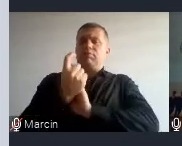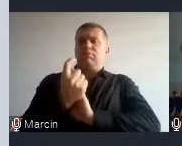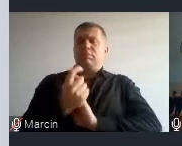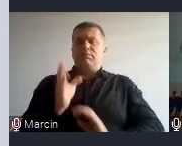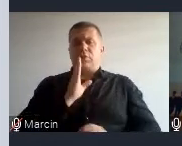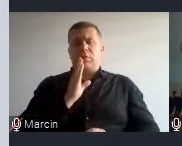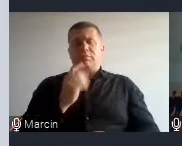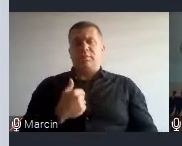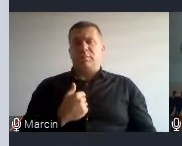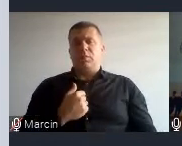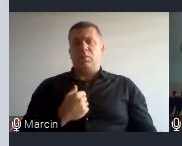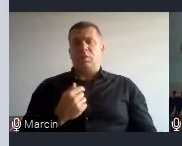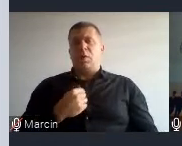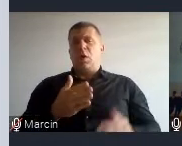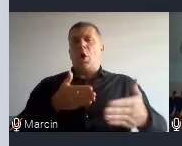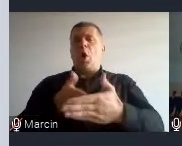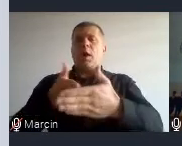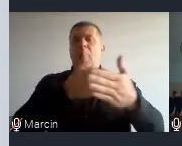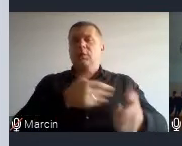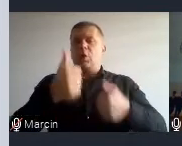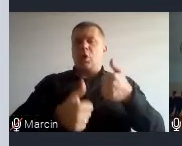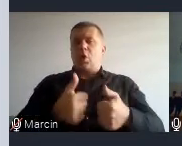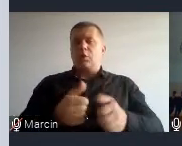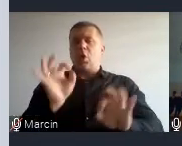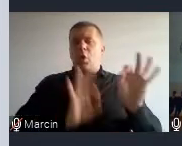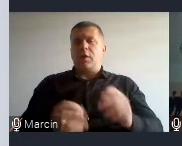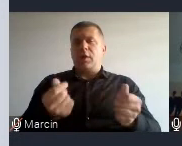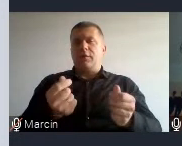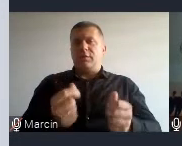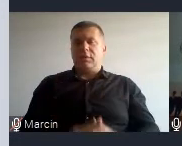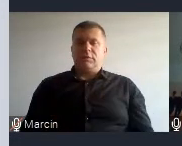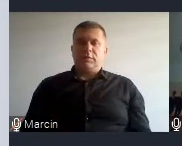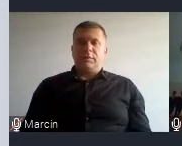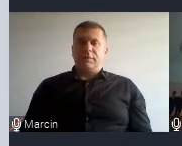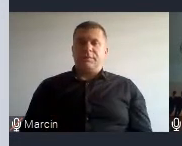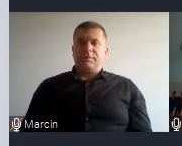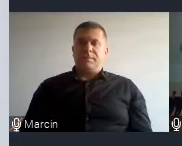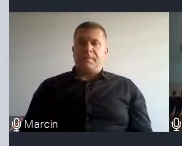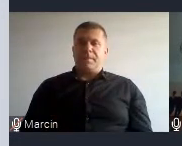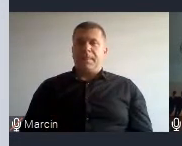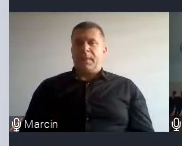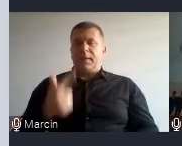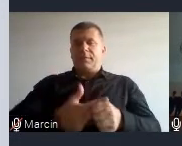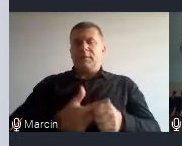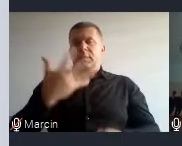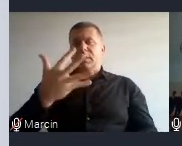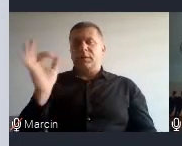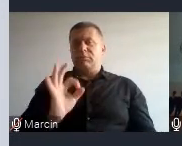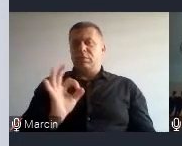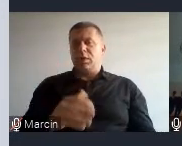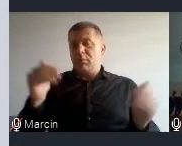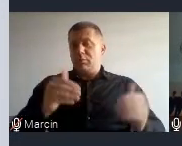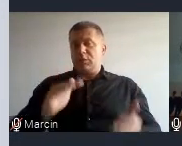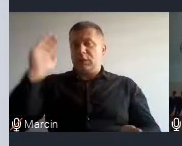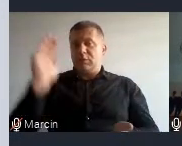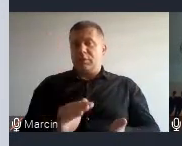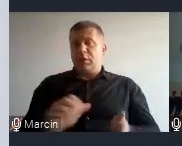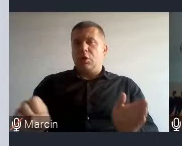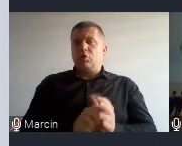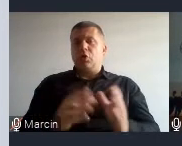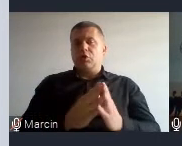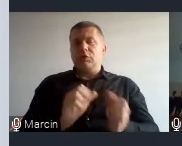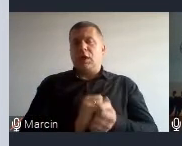z ograniczaniem konkurencji i korekt finansowych 25% z możliwością zmniejszenia do 10 lub 5 procent.